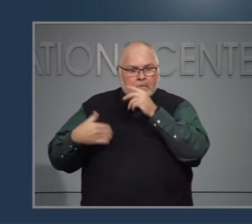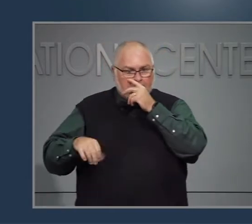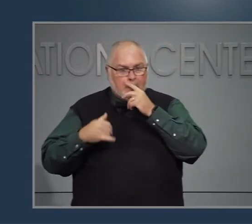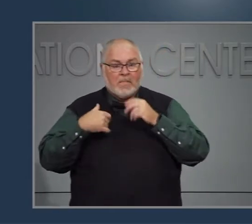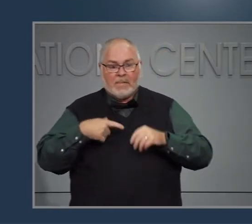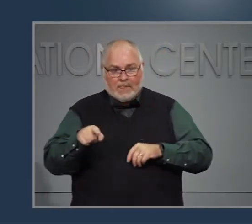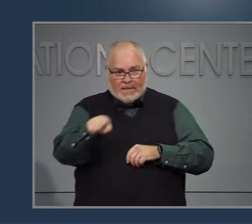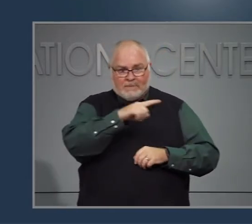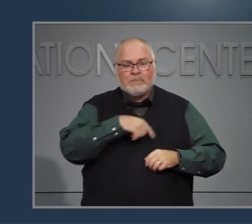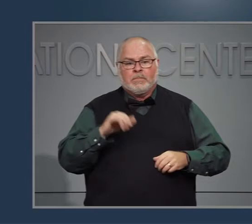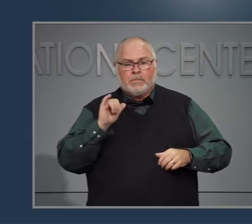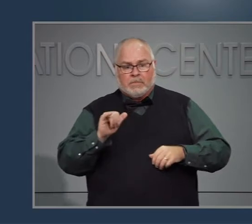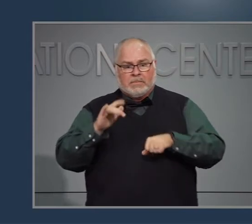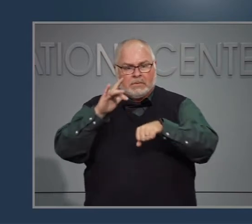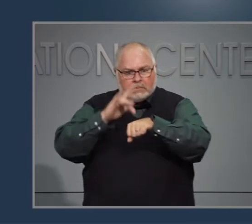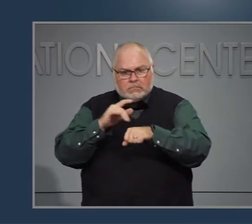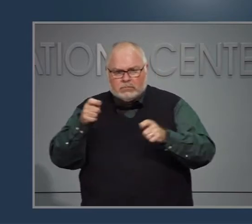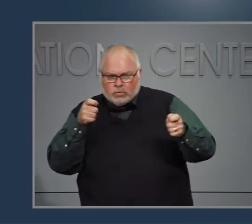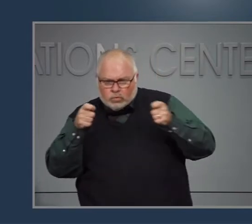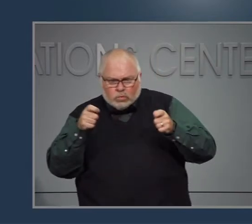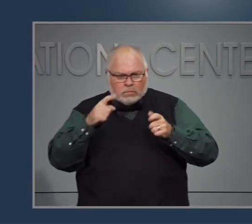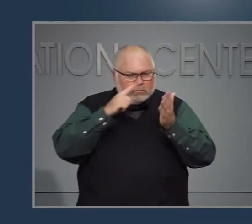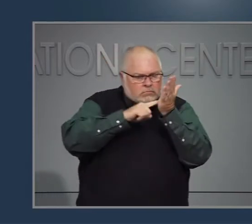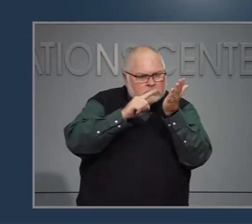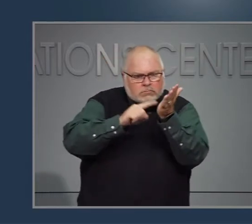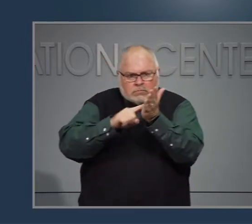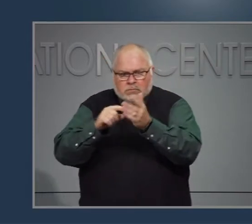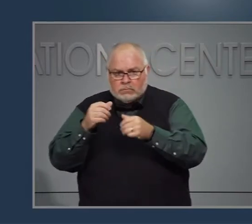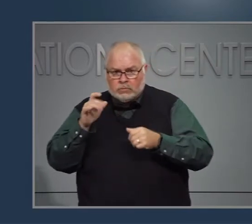inspecciones de desastre de intención.